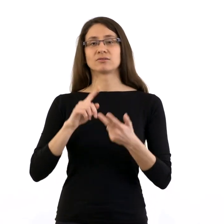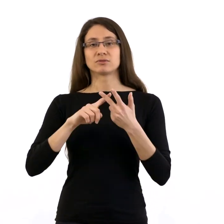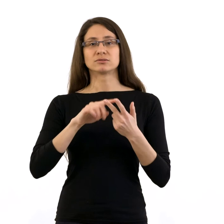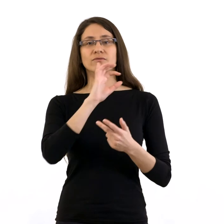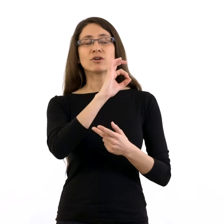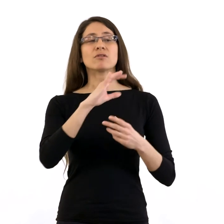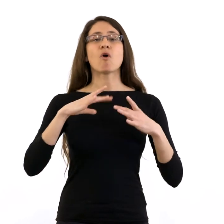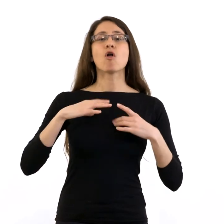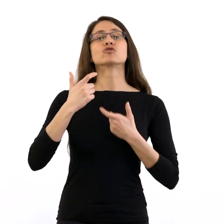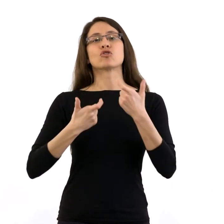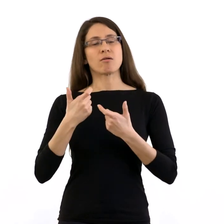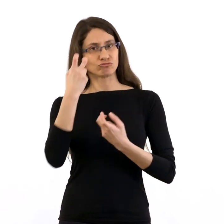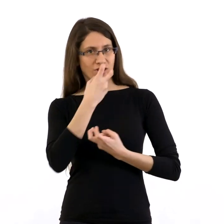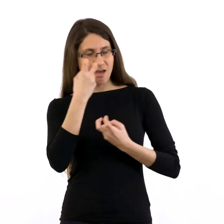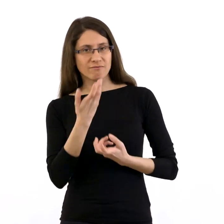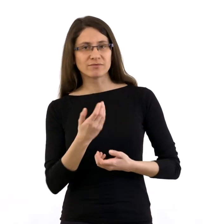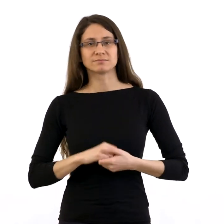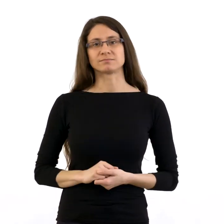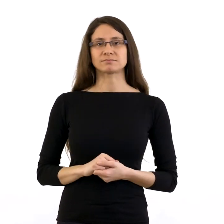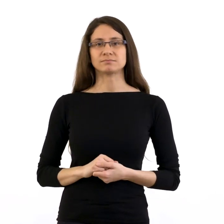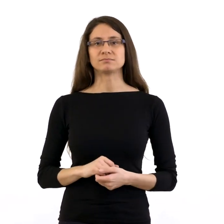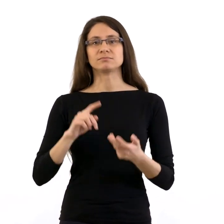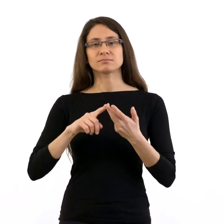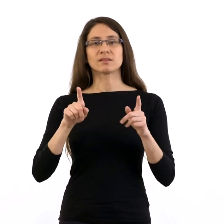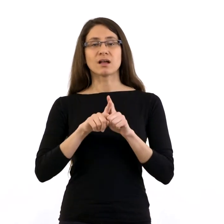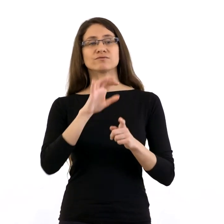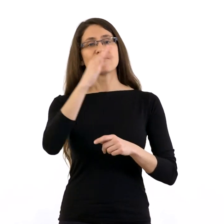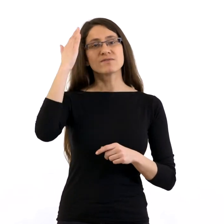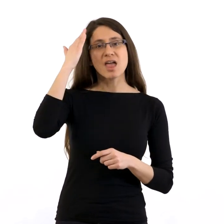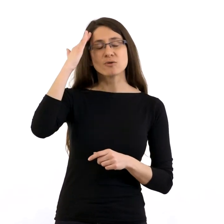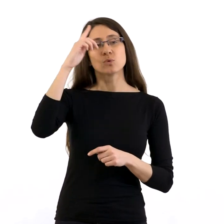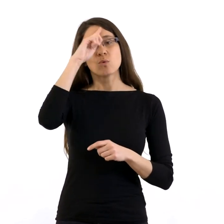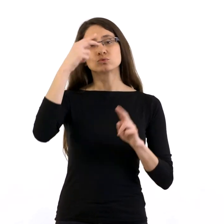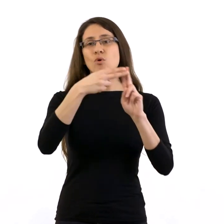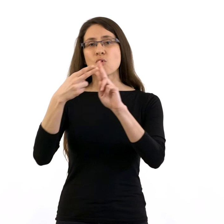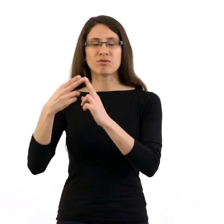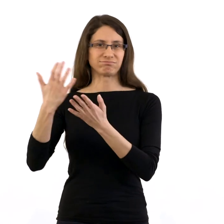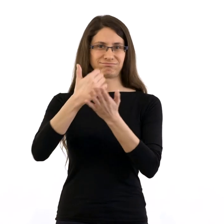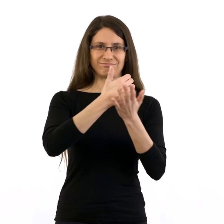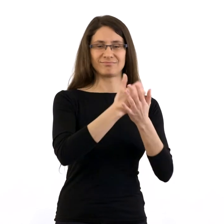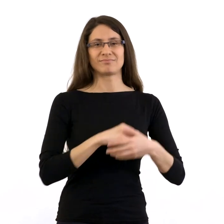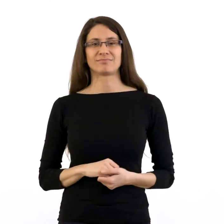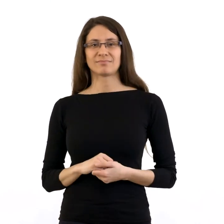efektywne spędzanie czasu wolnego, zdobywanie wiedzy i kontaktów z ludźmi,